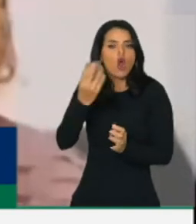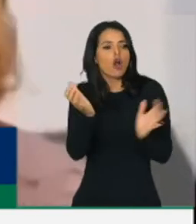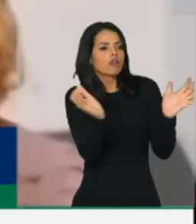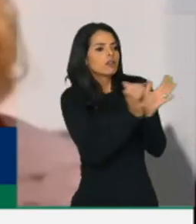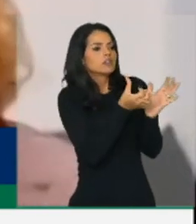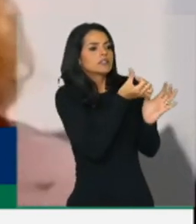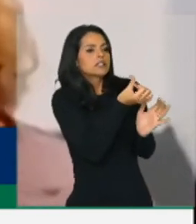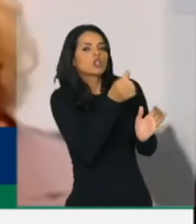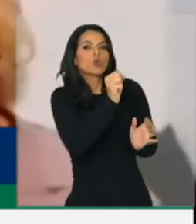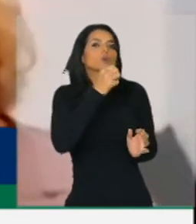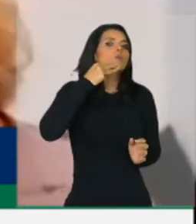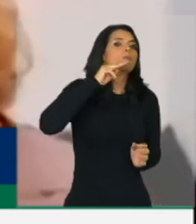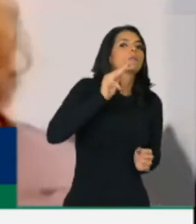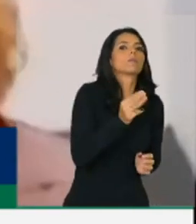ESCOLHE OU PARA OS 68 MILHÕES DE PESSOAS QUE AGUARDAM ESTA